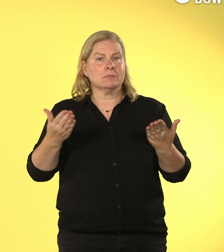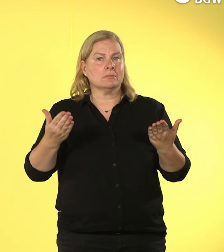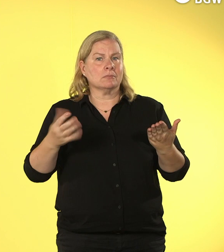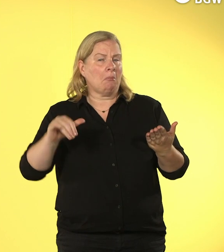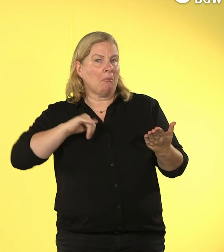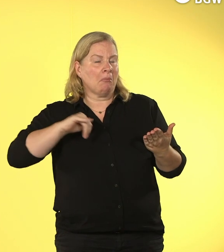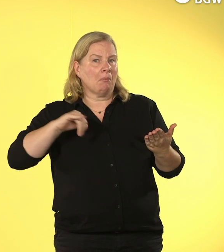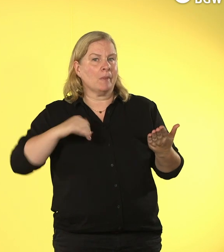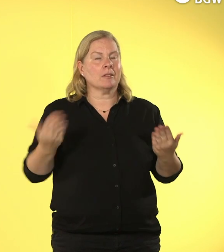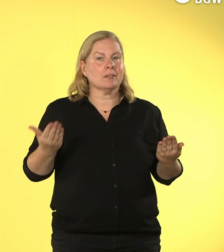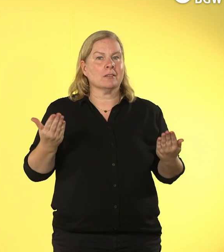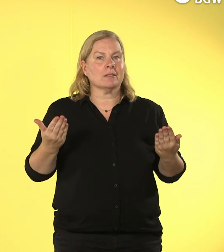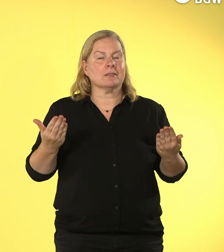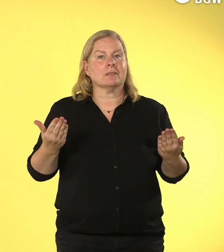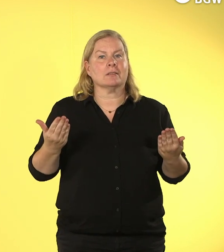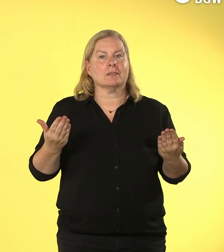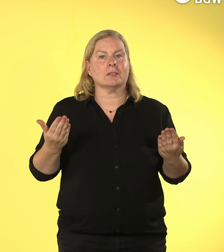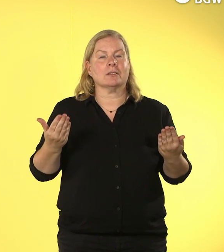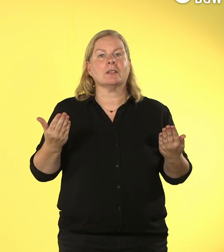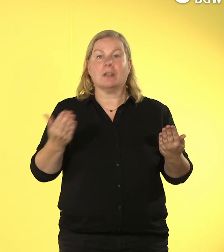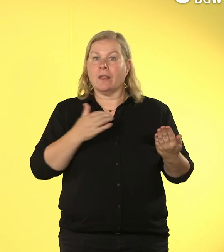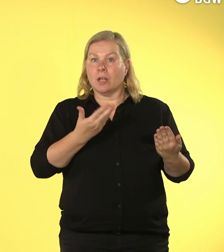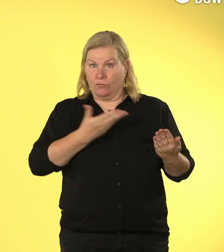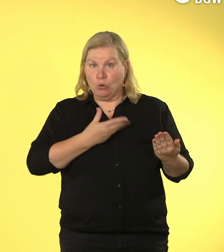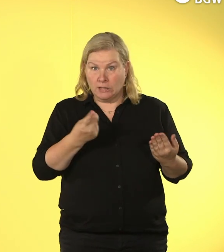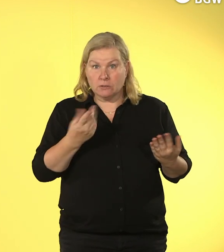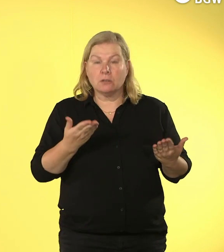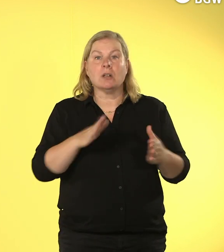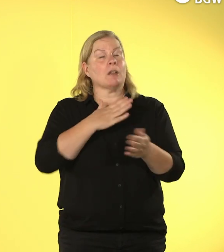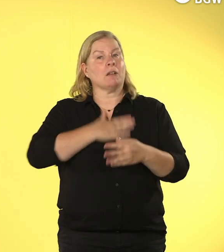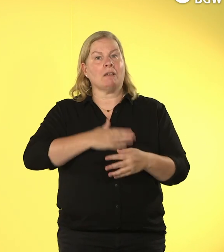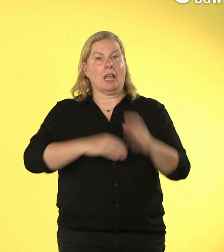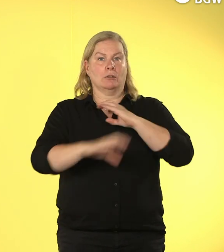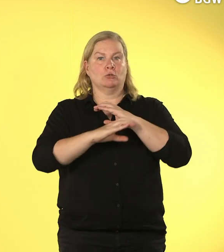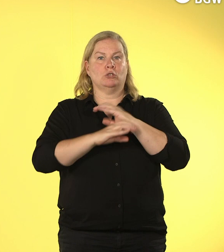Wenn ihr wollt, könnt ihr dazu etwas im Chat aufschreiben.